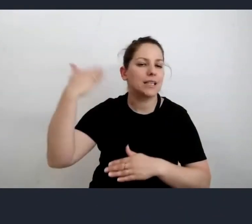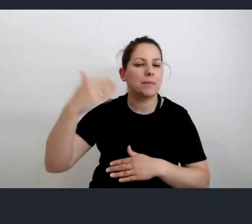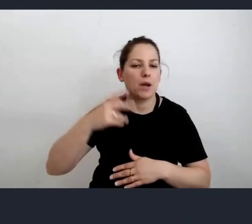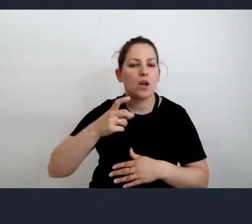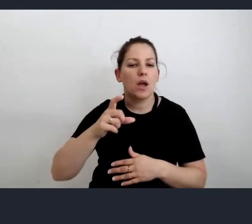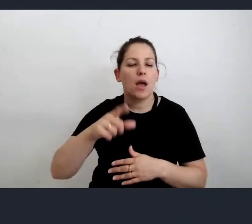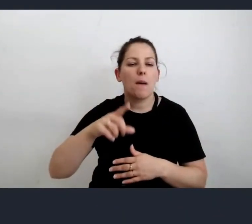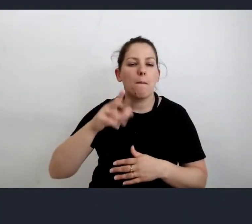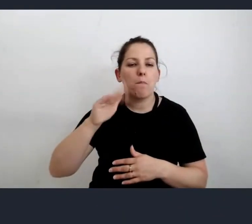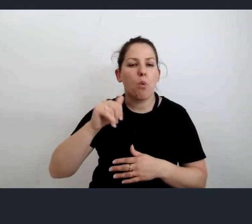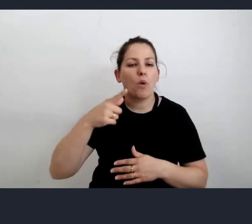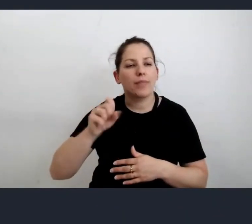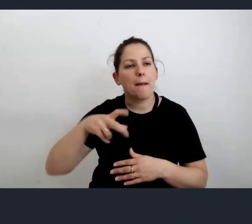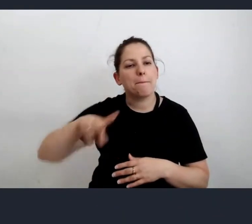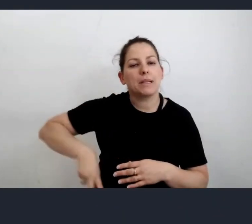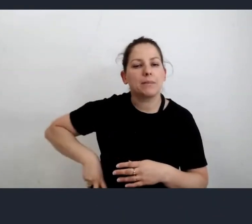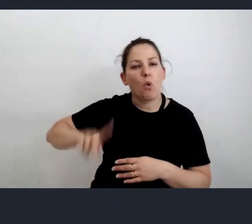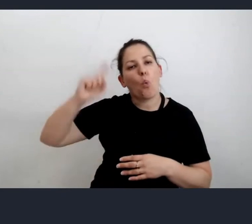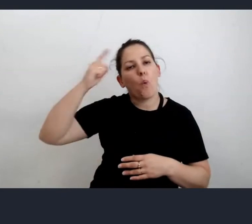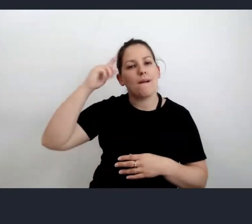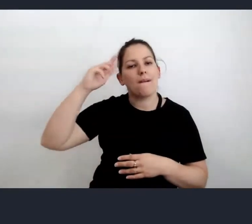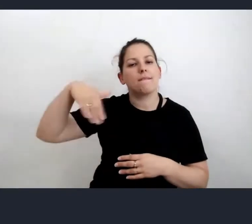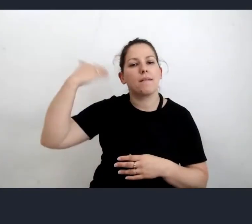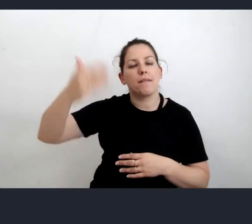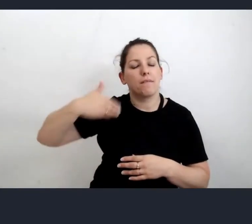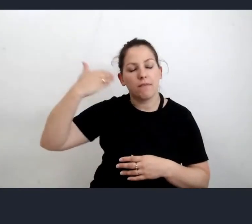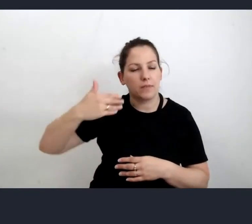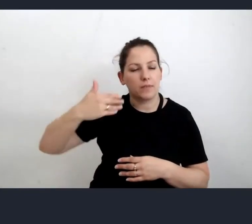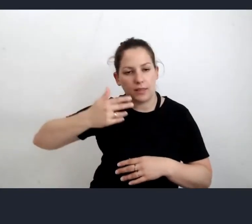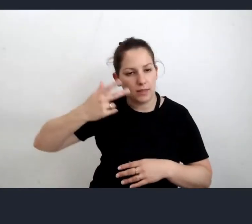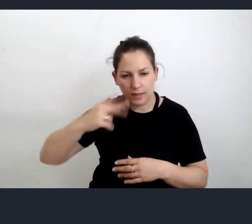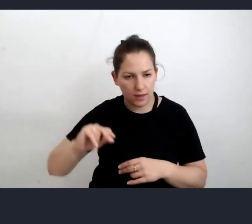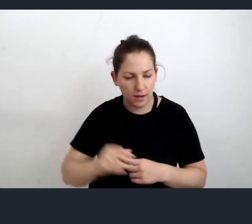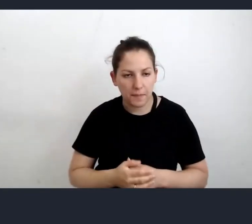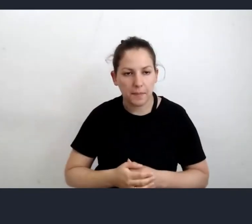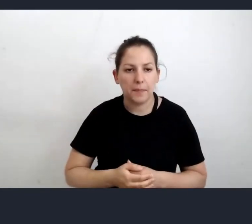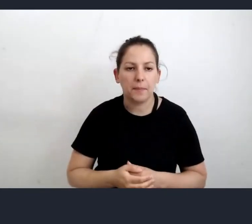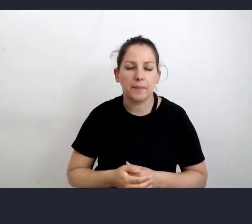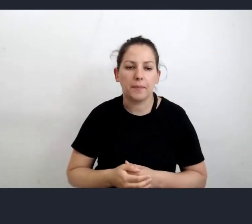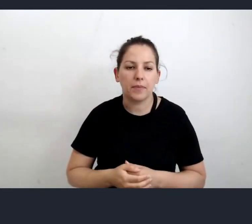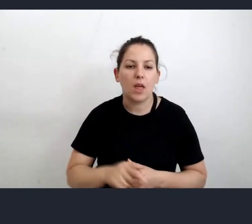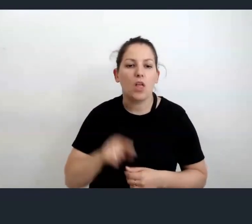który będzie głównym referentem na tym spotkaniu. To będzie po raz pierwszy,